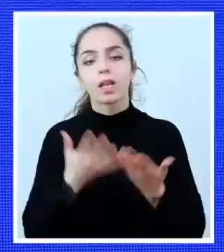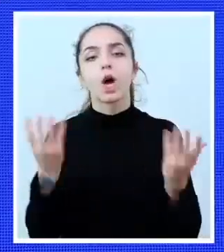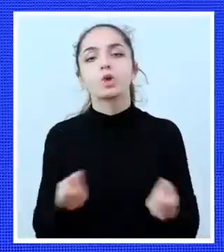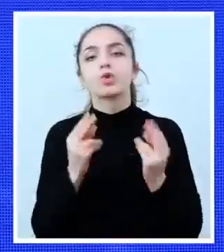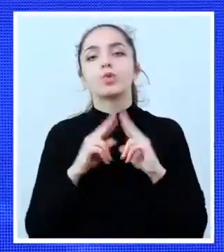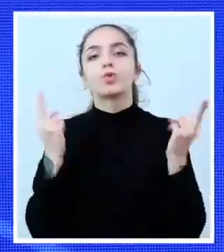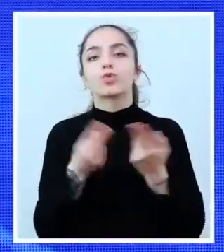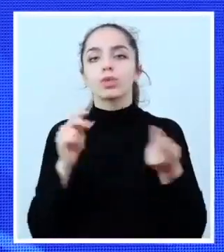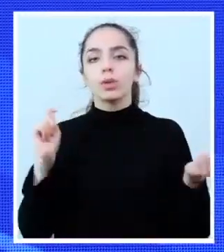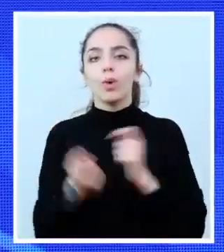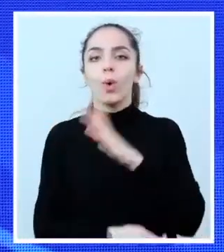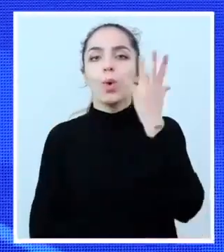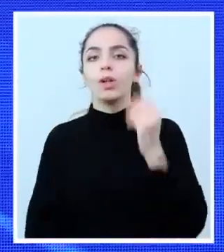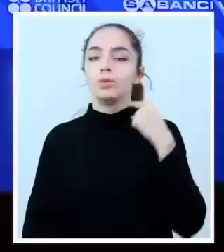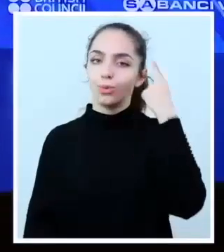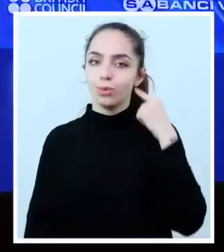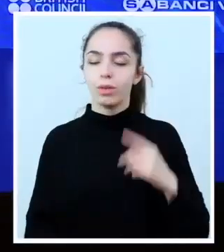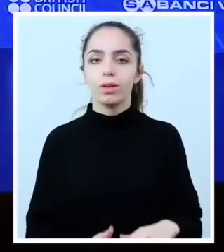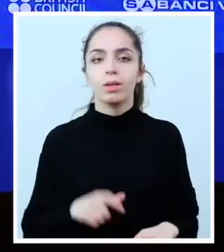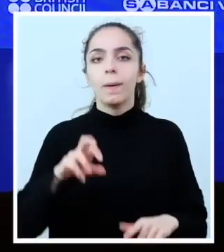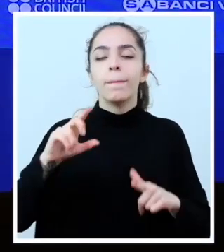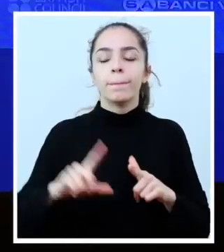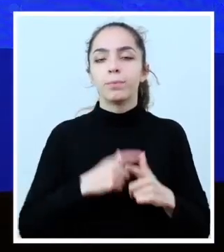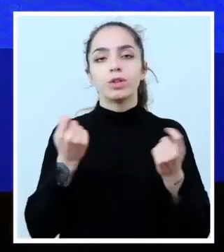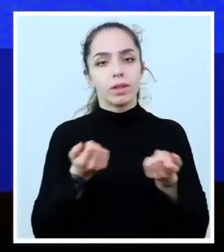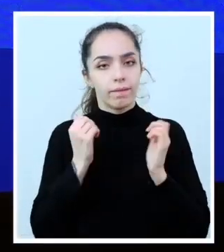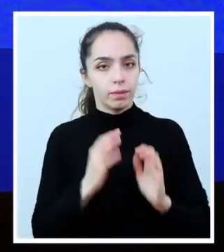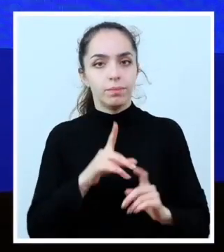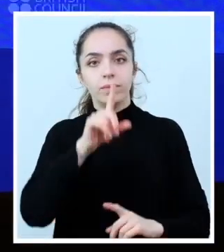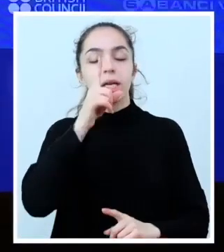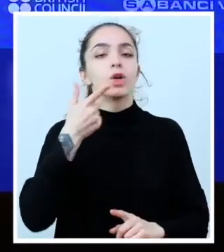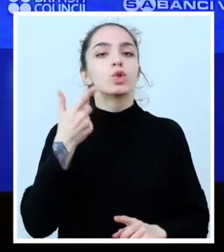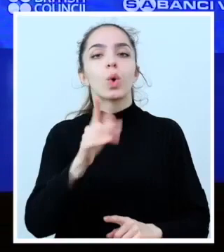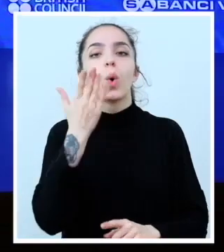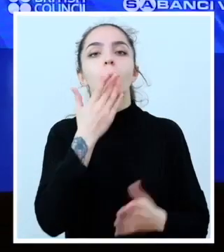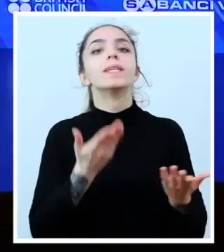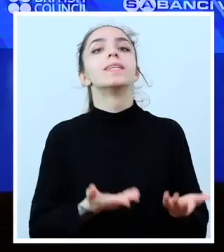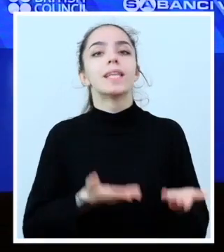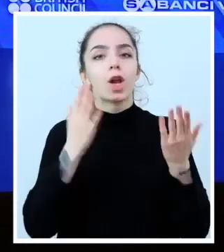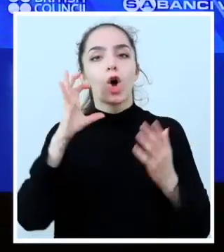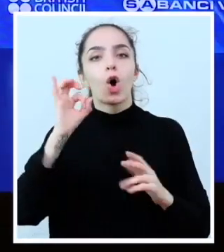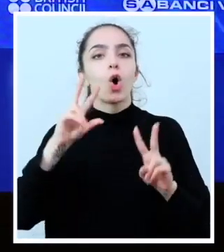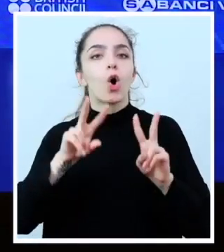daha güzel bir dünya olacak diye düşünüyorum. Bu projeye hala devam ediyorum. Sadece köy okullarıyla kalmayıp...